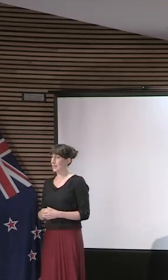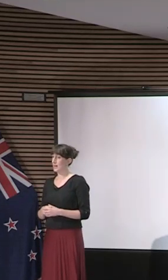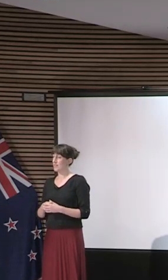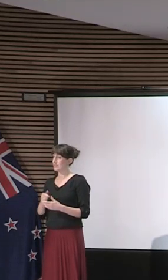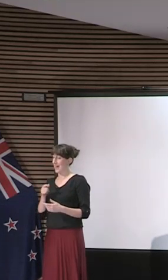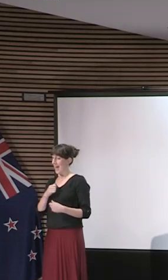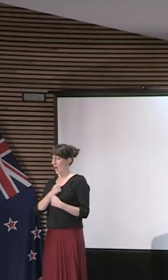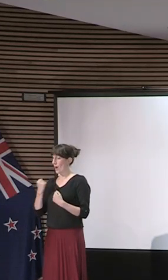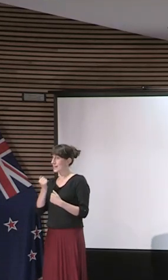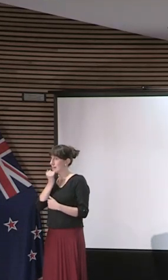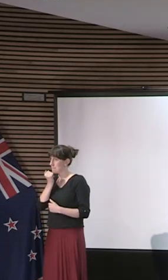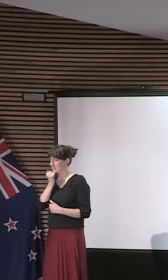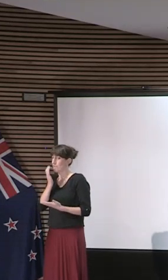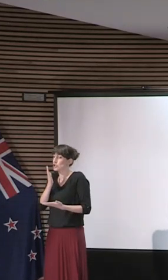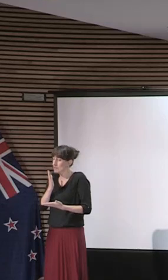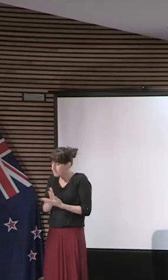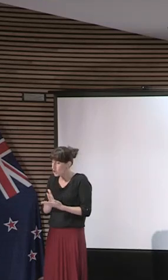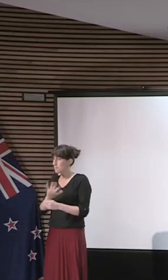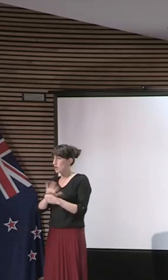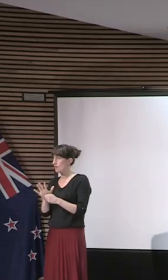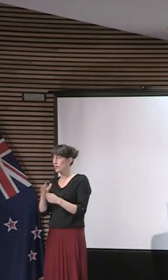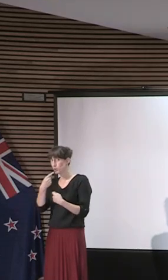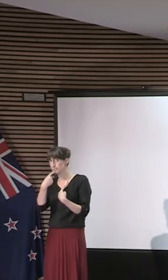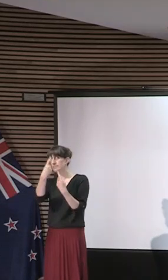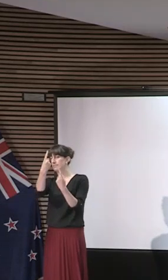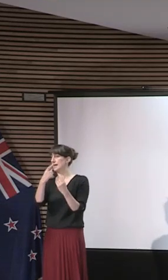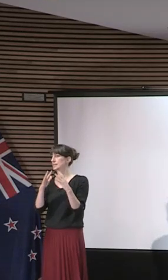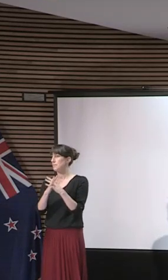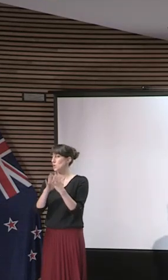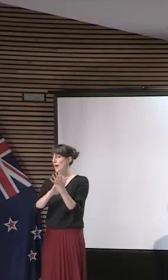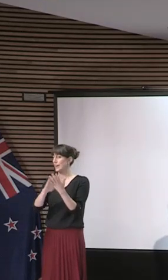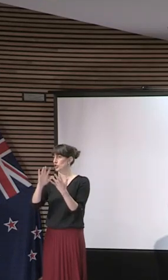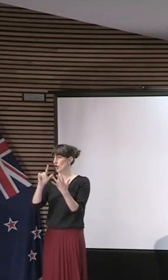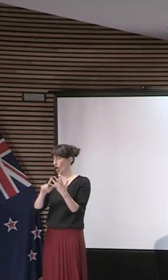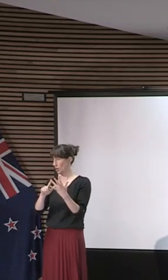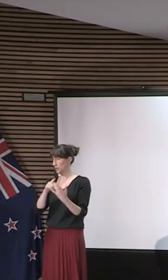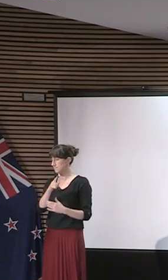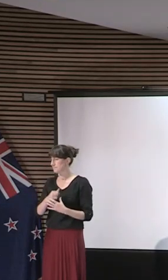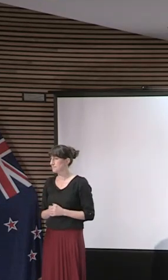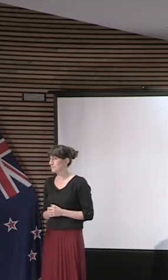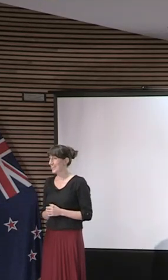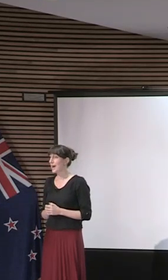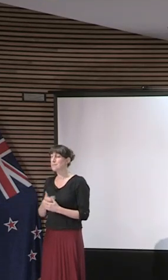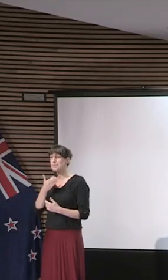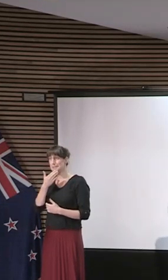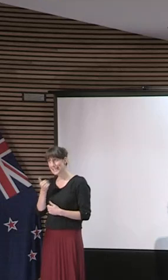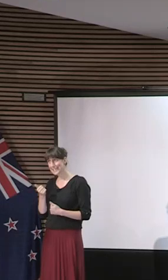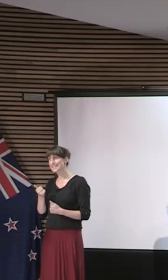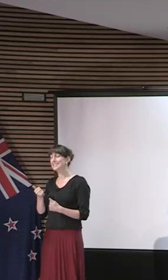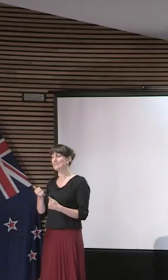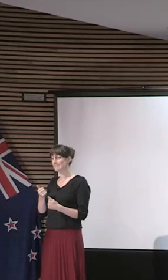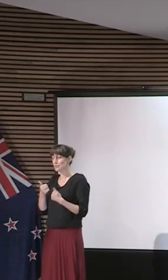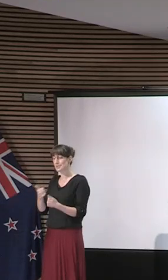katoa o nga keehi kua